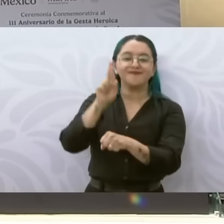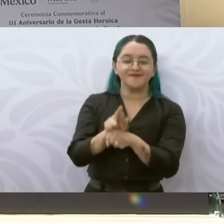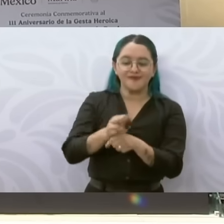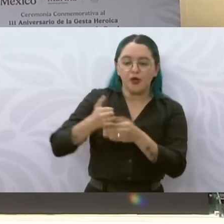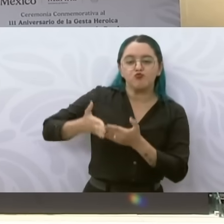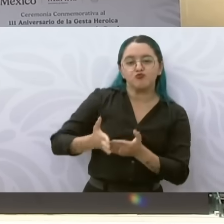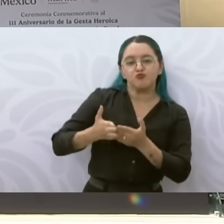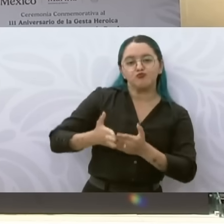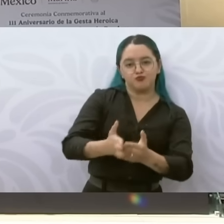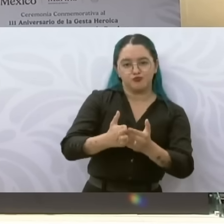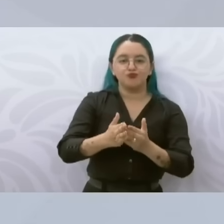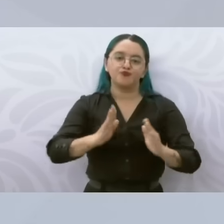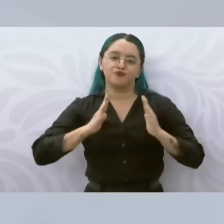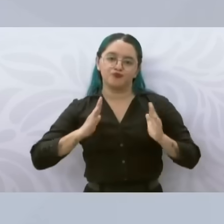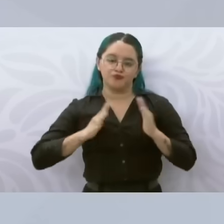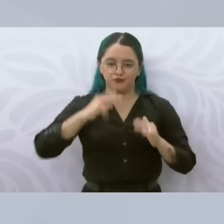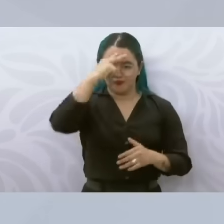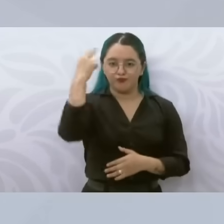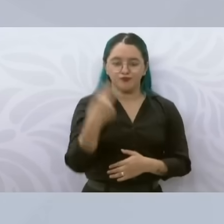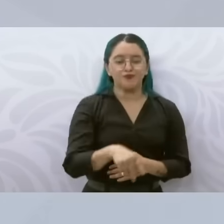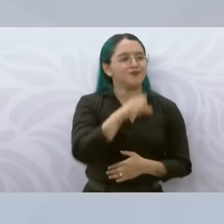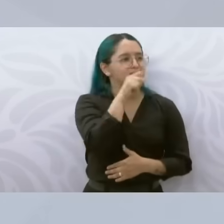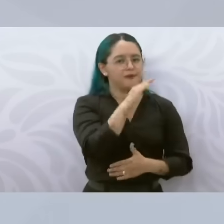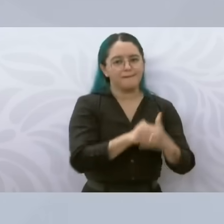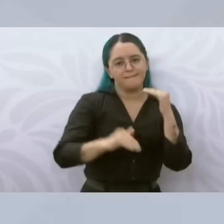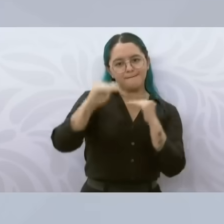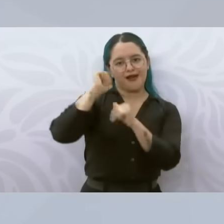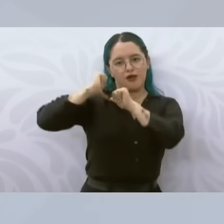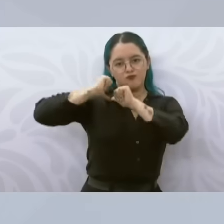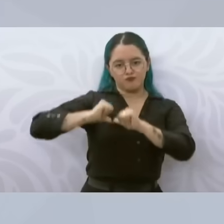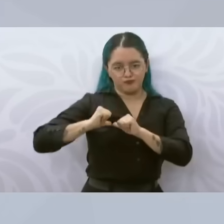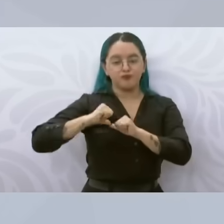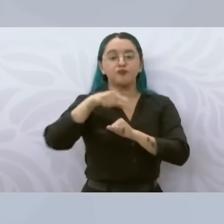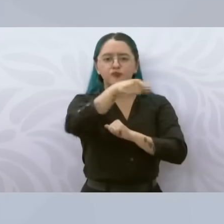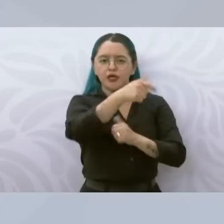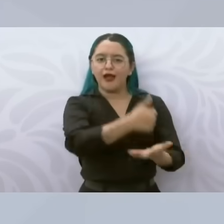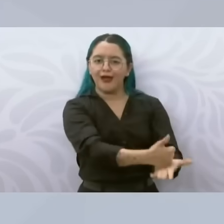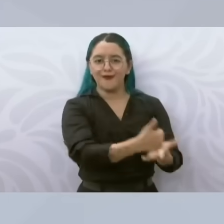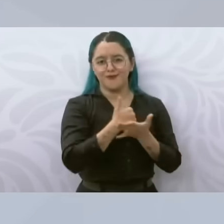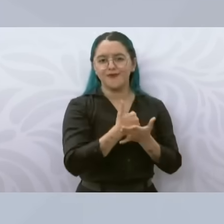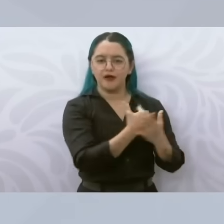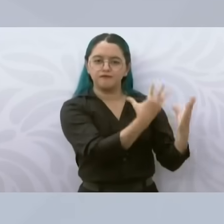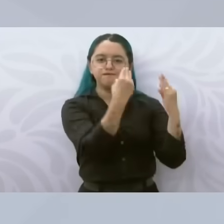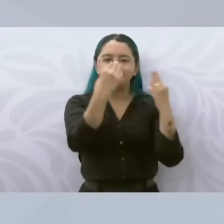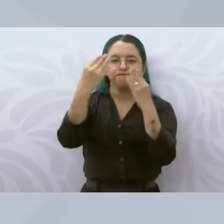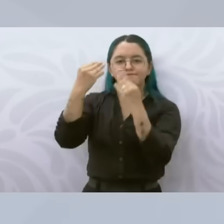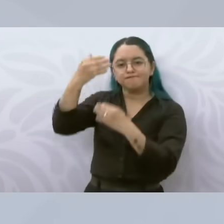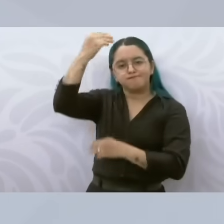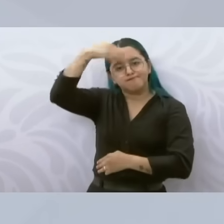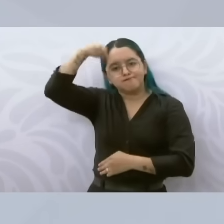México y nuestras máximas autoridades que han ayudado en nuestra formación concediéndonos